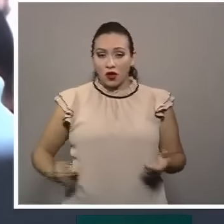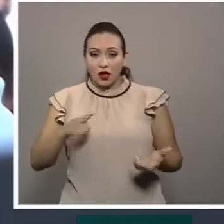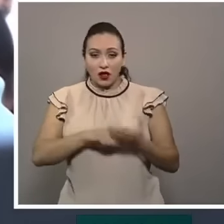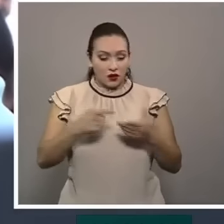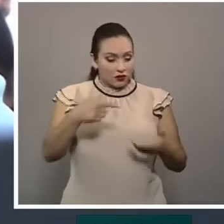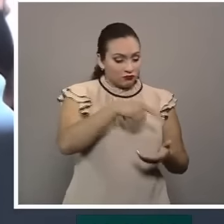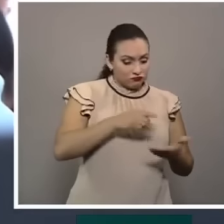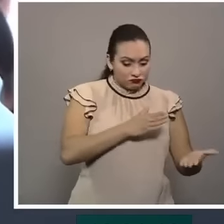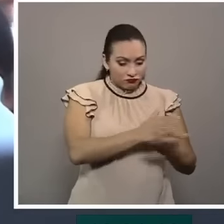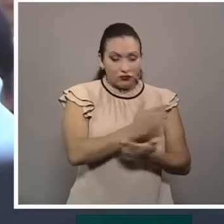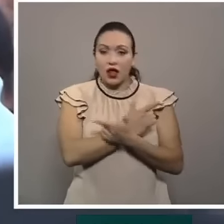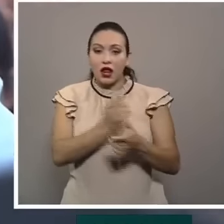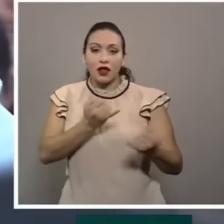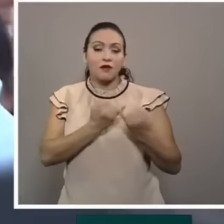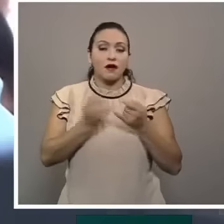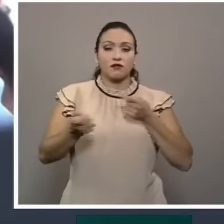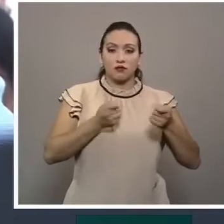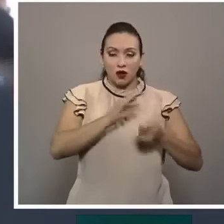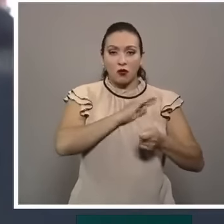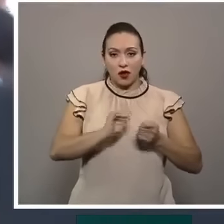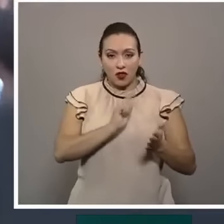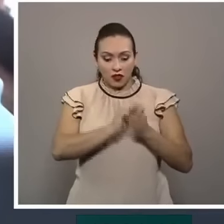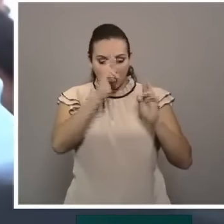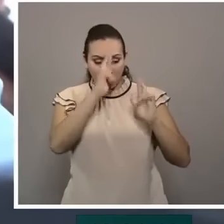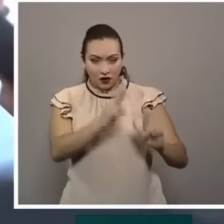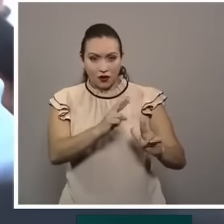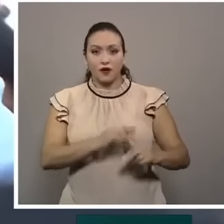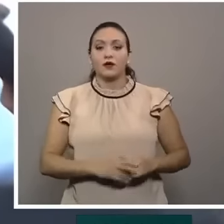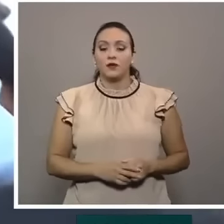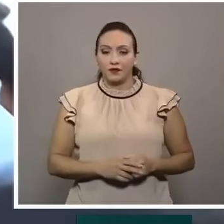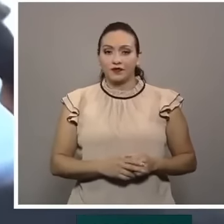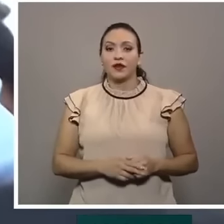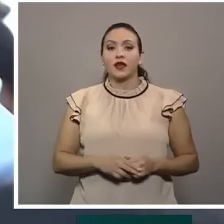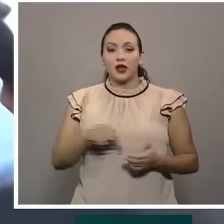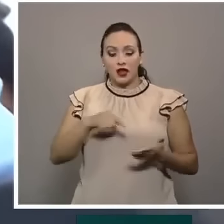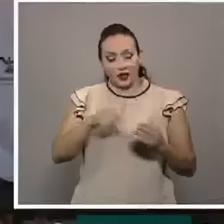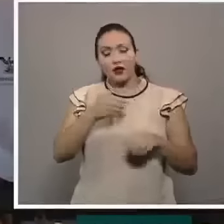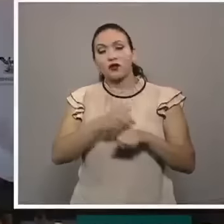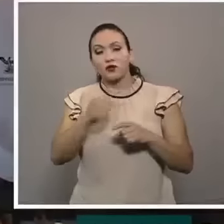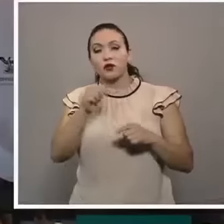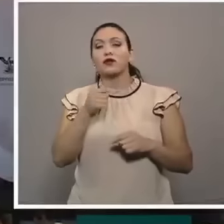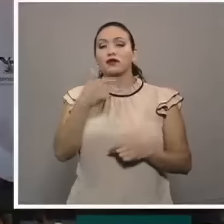determinación, autonomía y autogobierno, en los términos del apartado séptimo de esta sentencia.